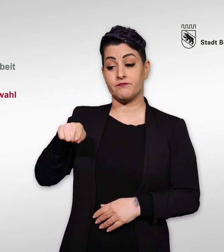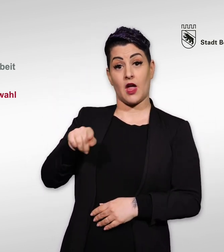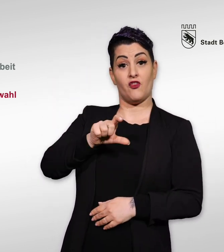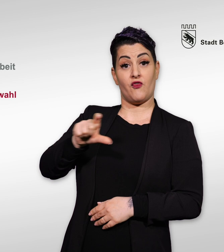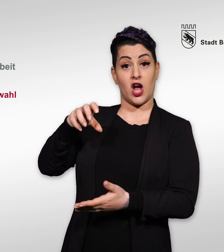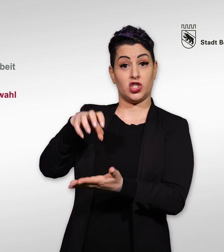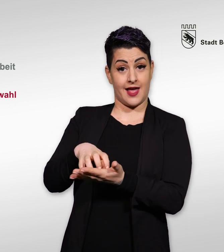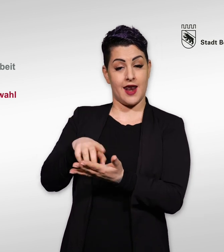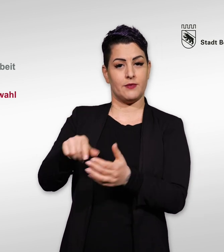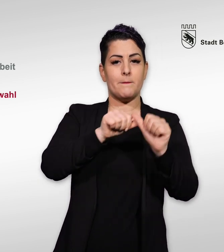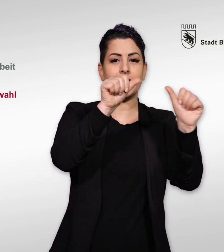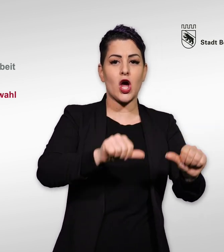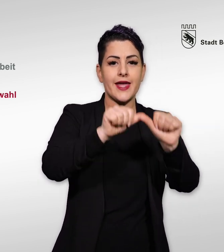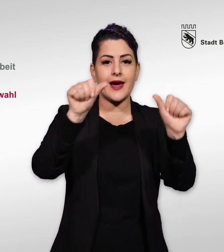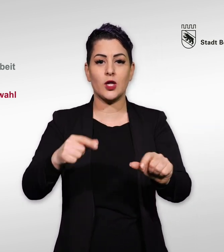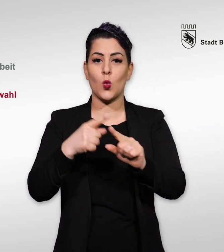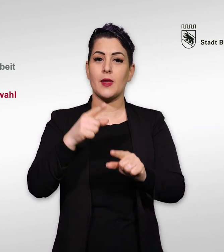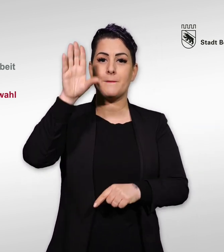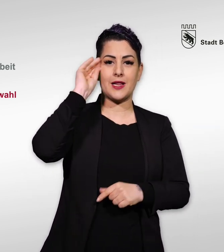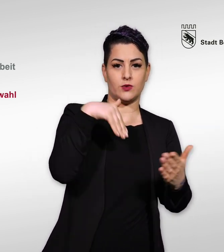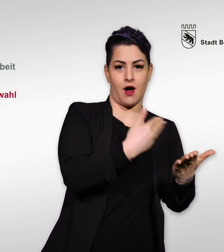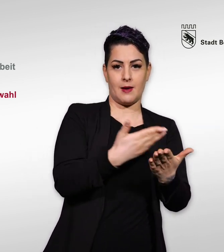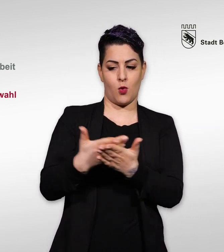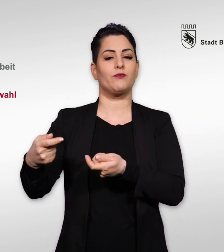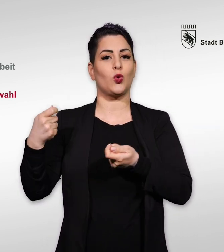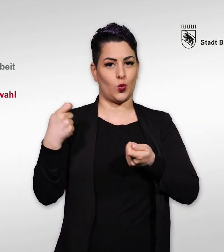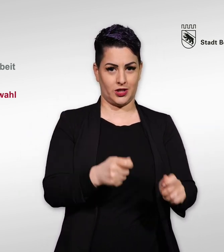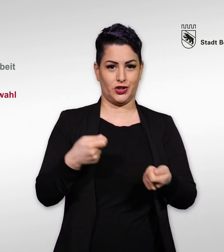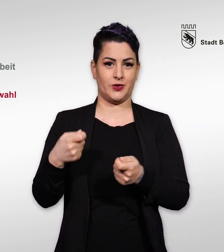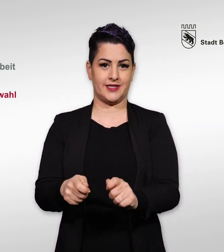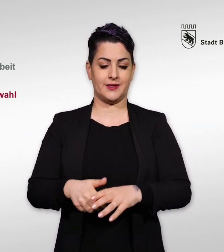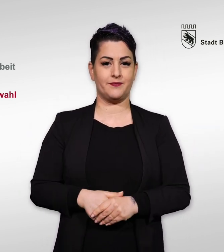Die Fachstelle unterstützt Projekte und Bildungsangebote,